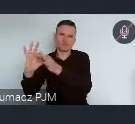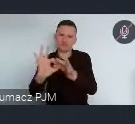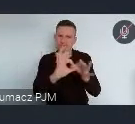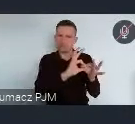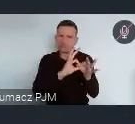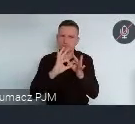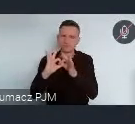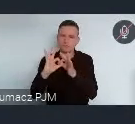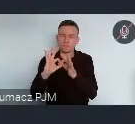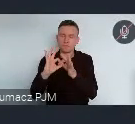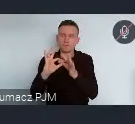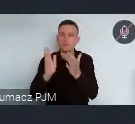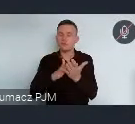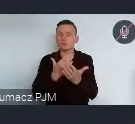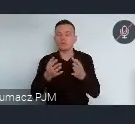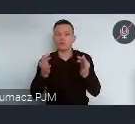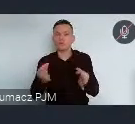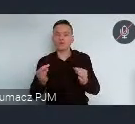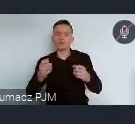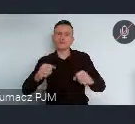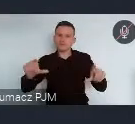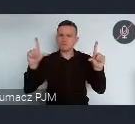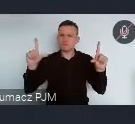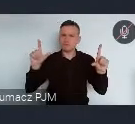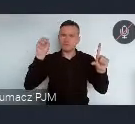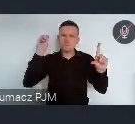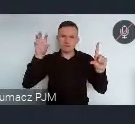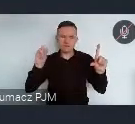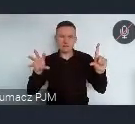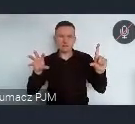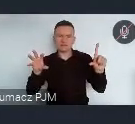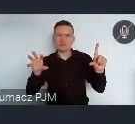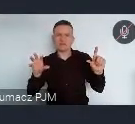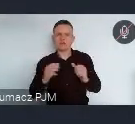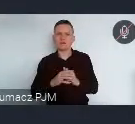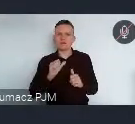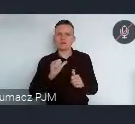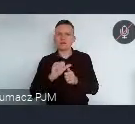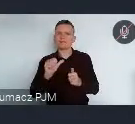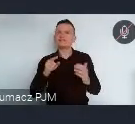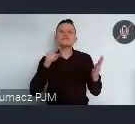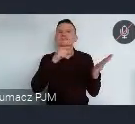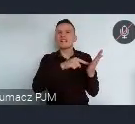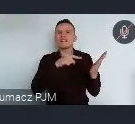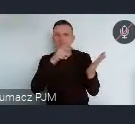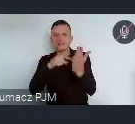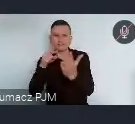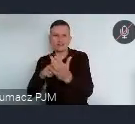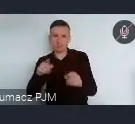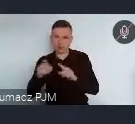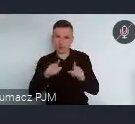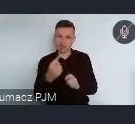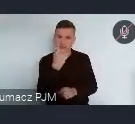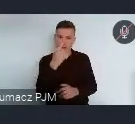na prezentacjach będziecie państwo widzieli poszczególne ikony celów, to nie znaczy, że to dotyczy tylko i wyłącznie tego celu.